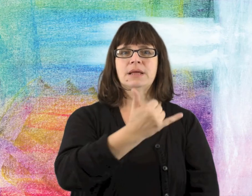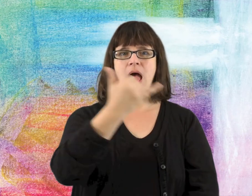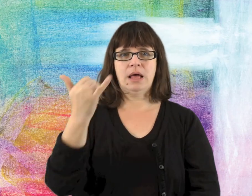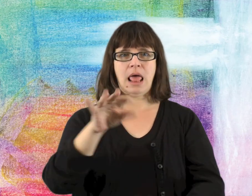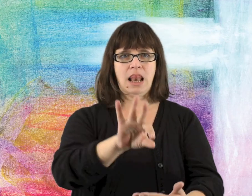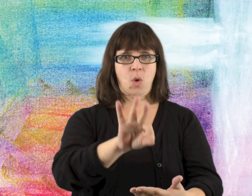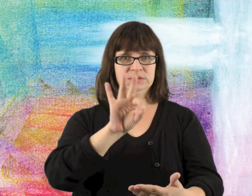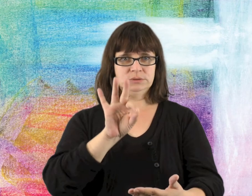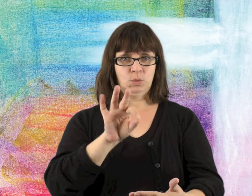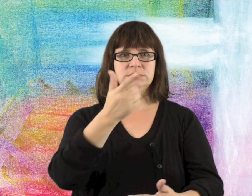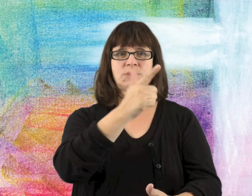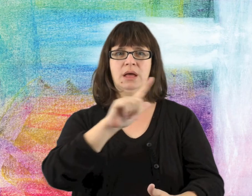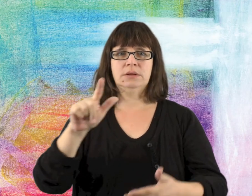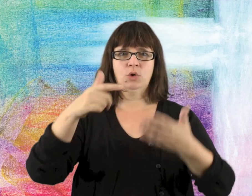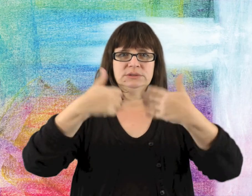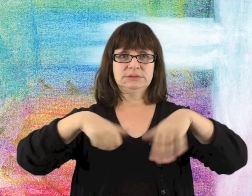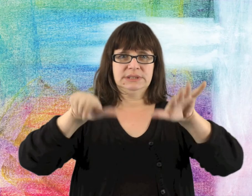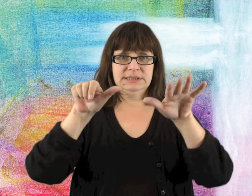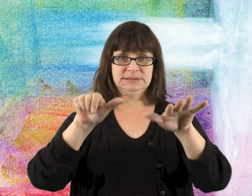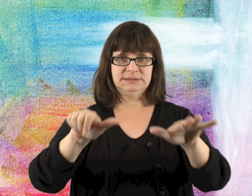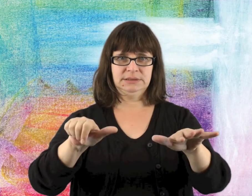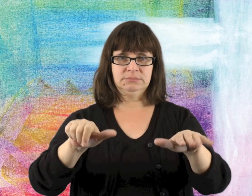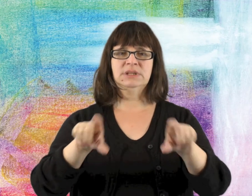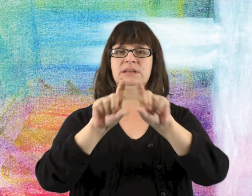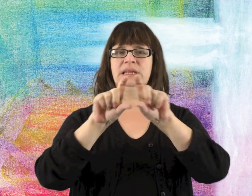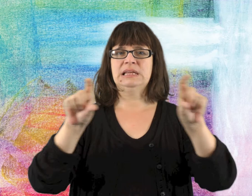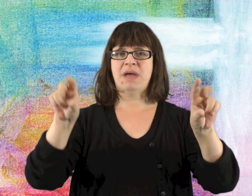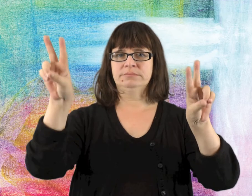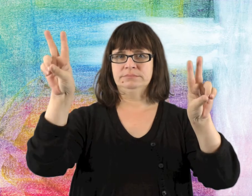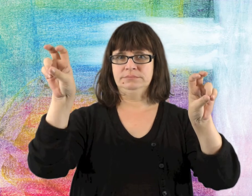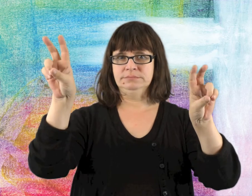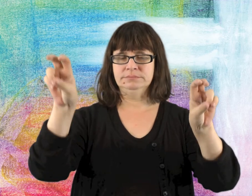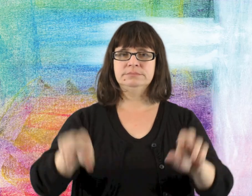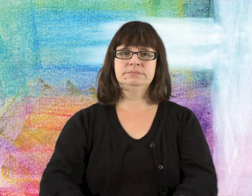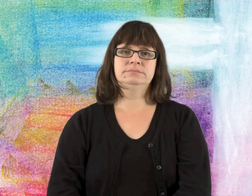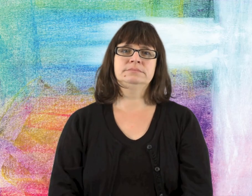Jahres-Losung 2016 Thema